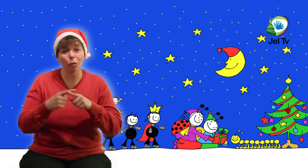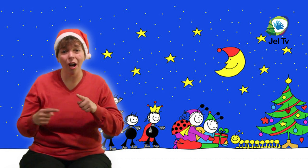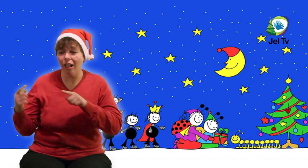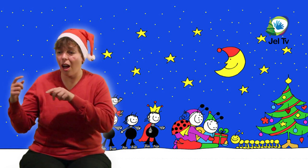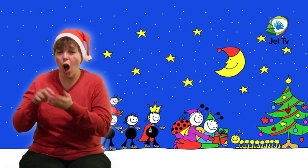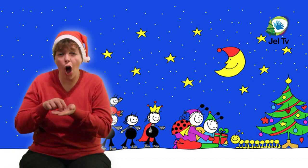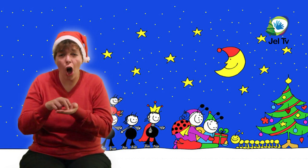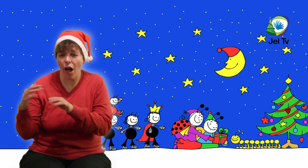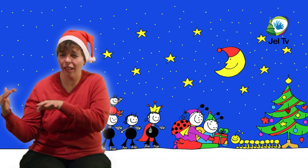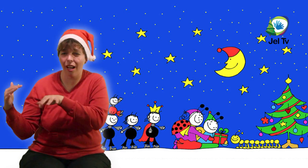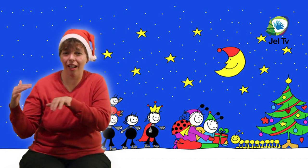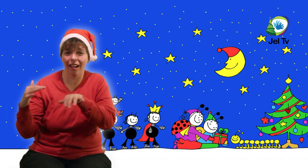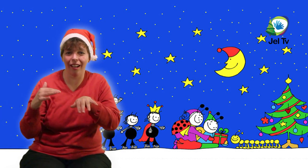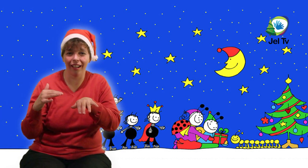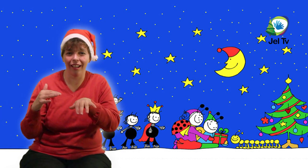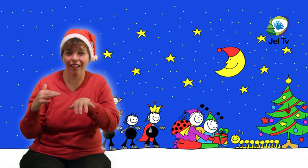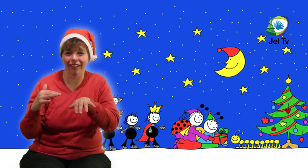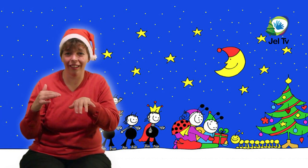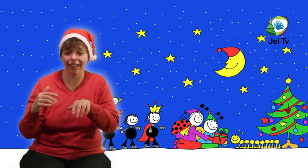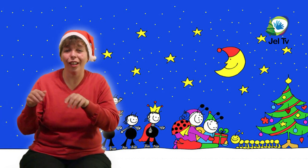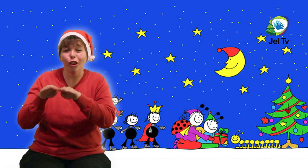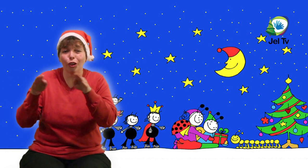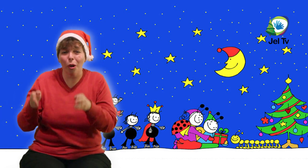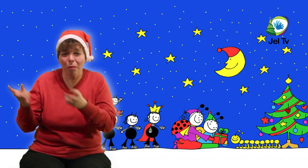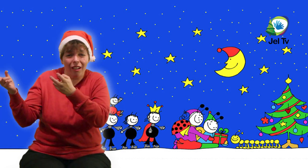Nemsokára a hangyák is megérkeztek.